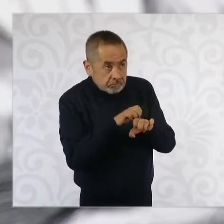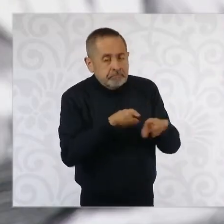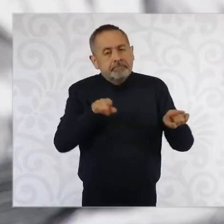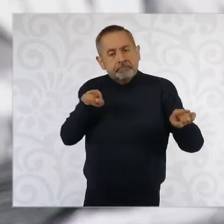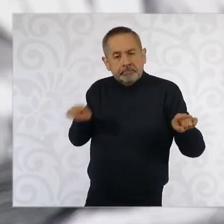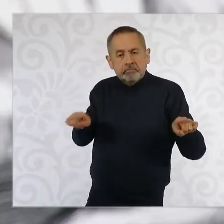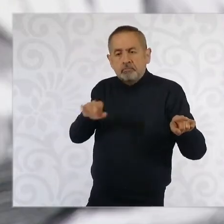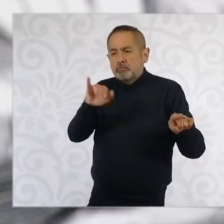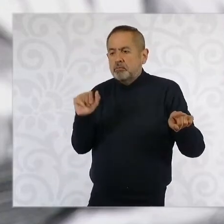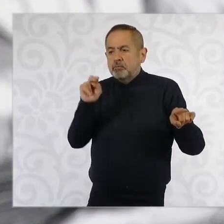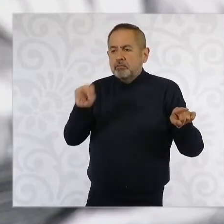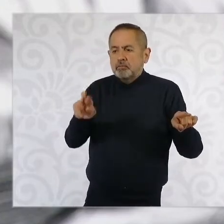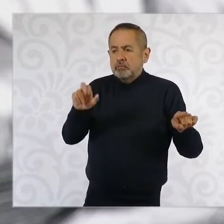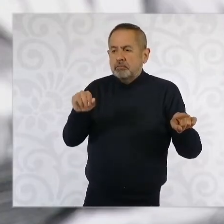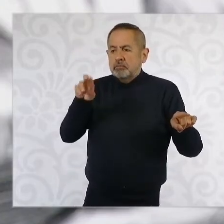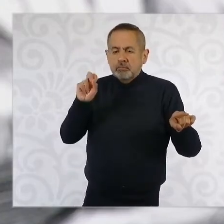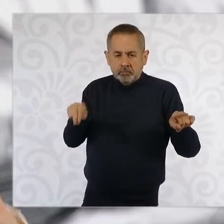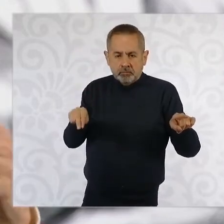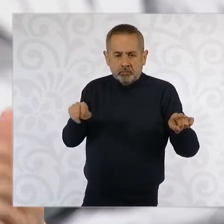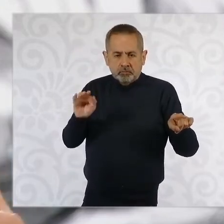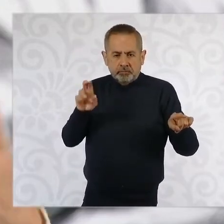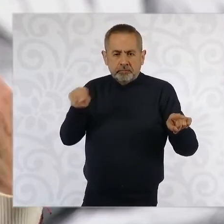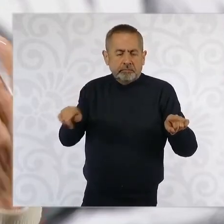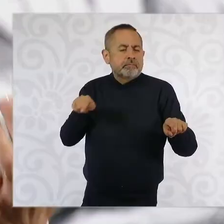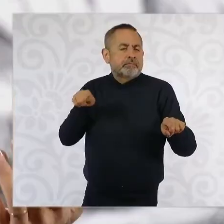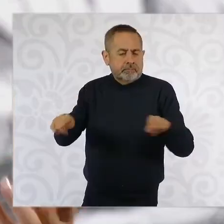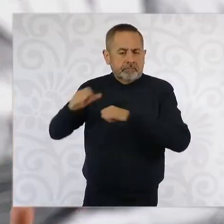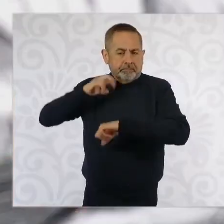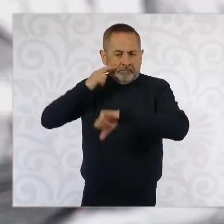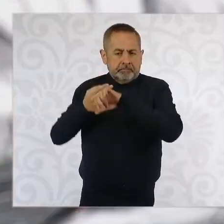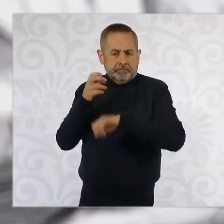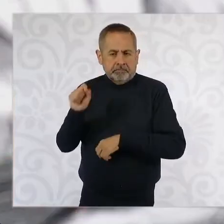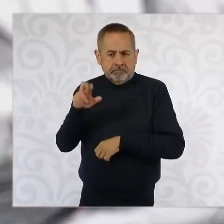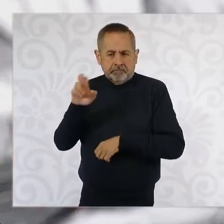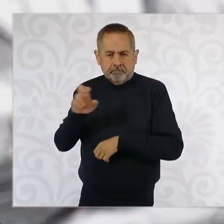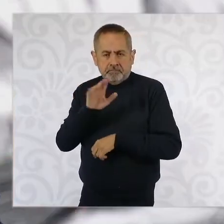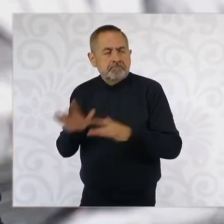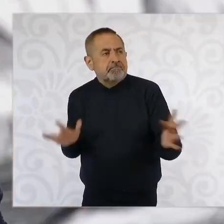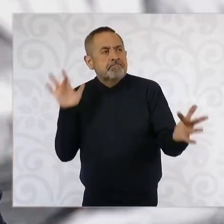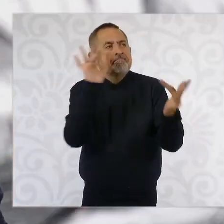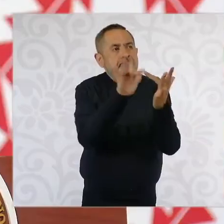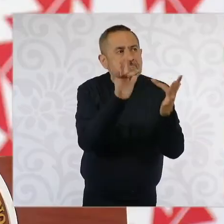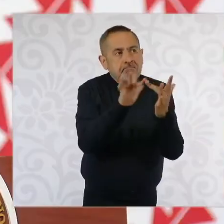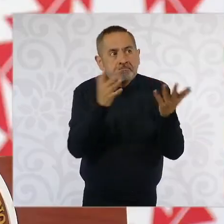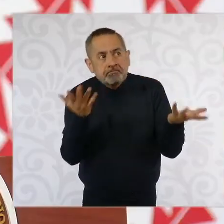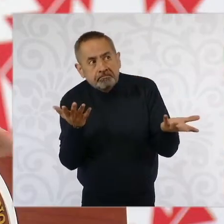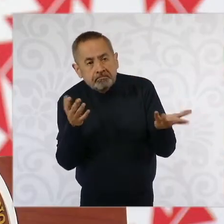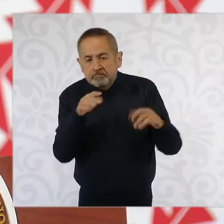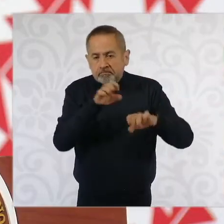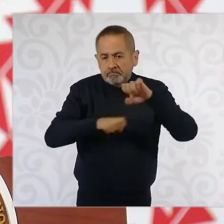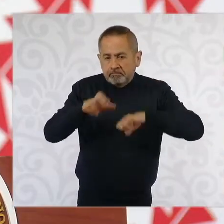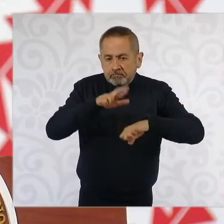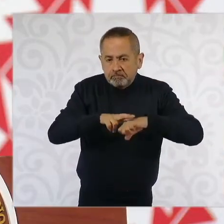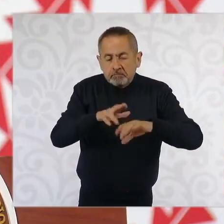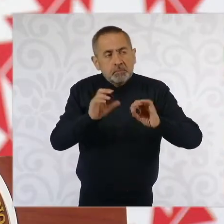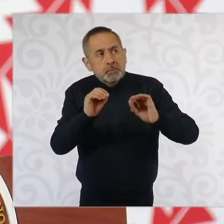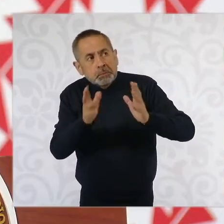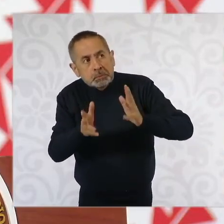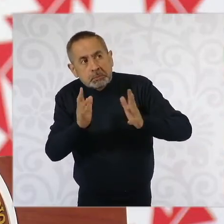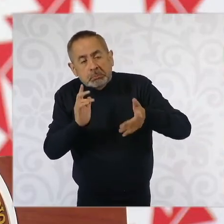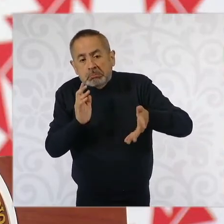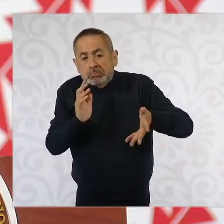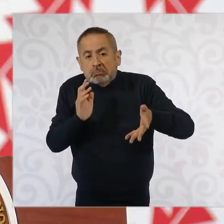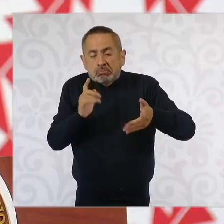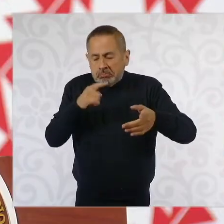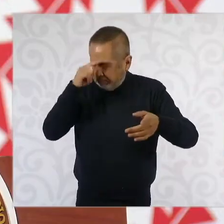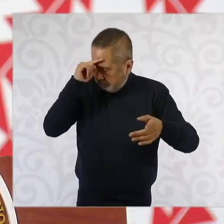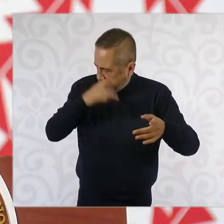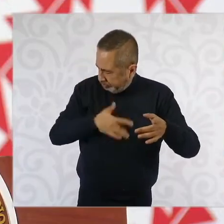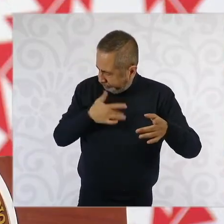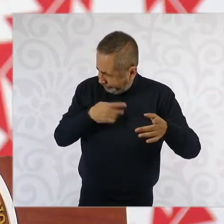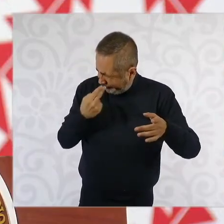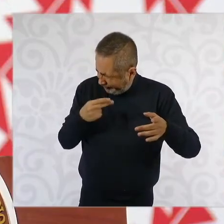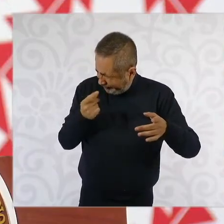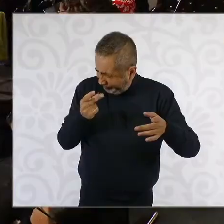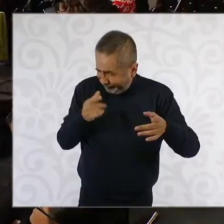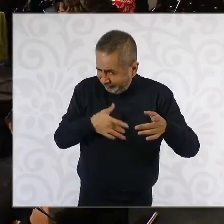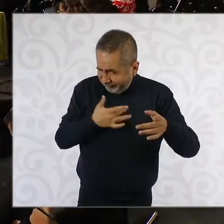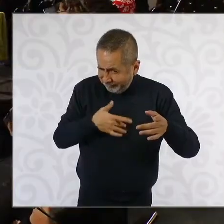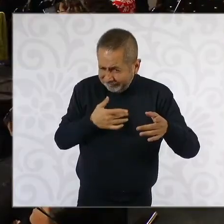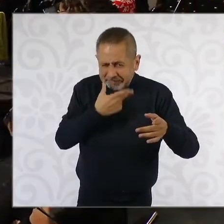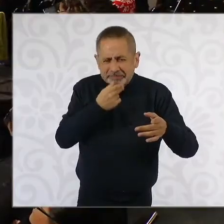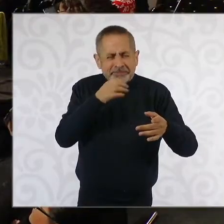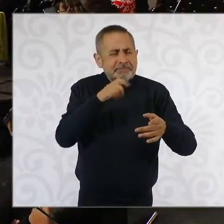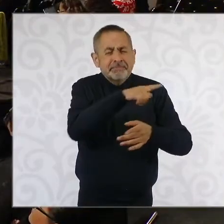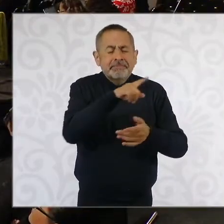en su momento o sea con el embajador o con el eh si he ratificado m el el departamento de estado